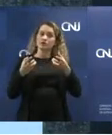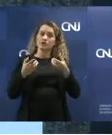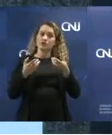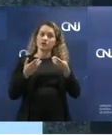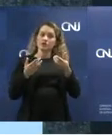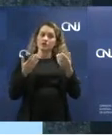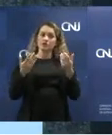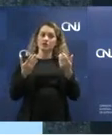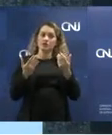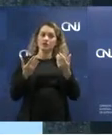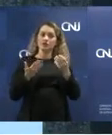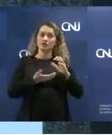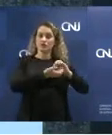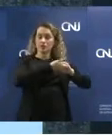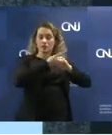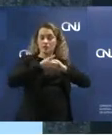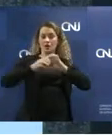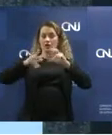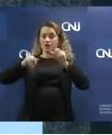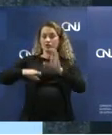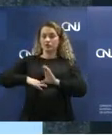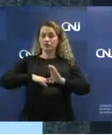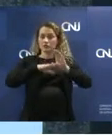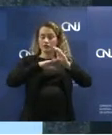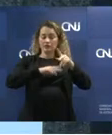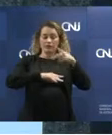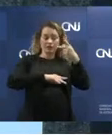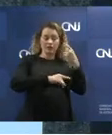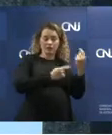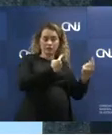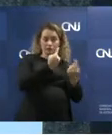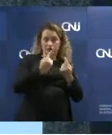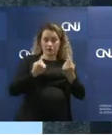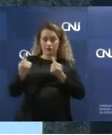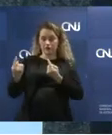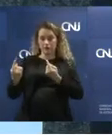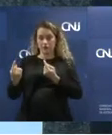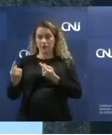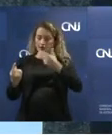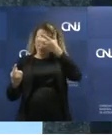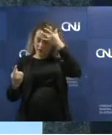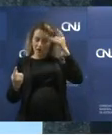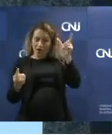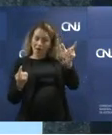pois falaremos individualmente na pessoa da nossa conselheira